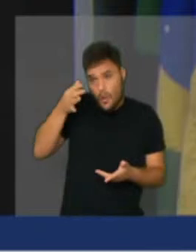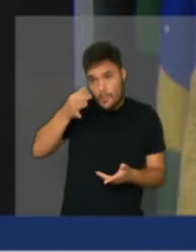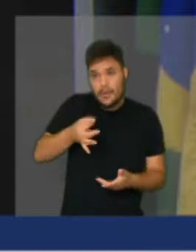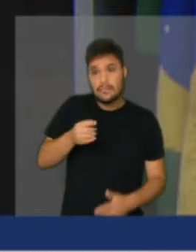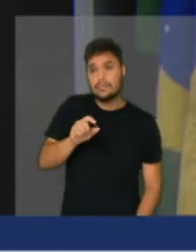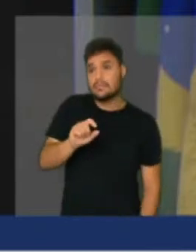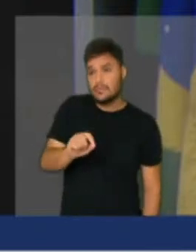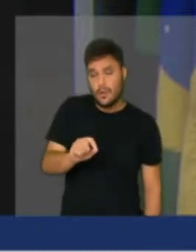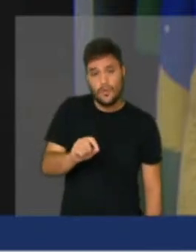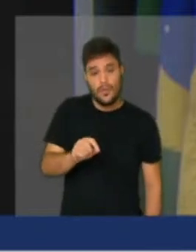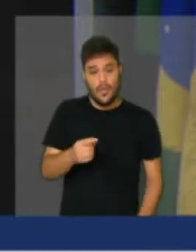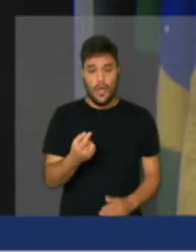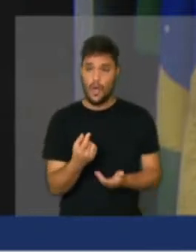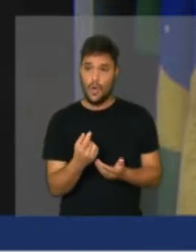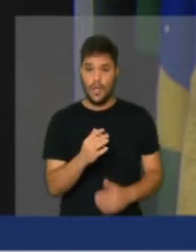QUE A TRANSFERÊNCIA DO FPM